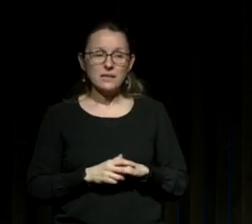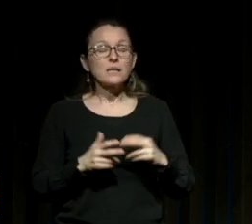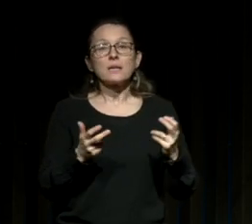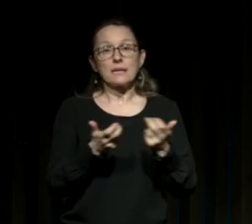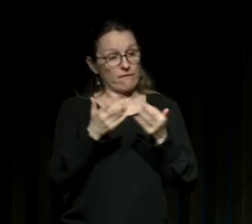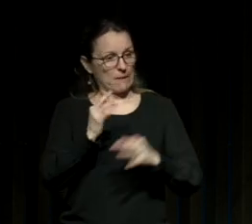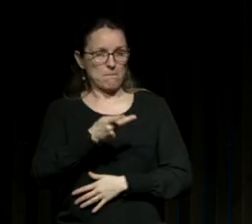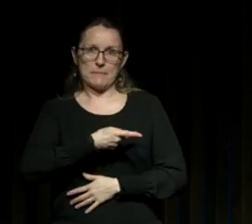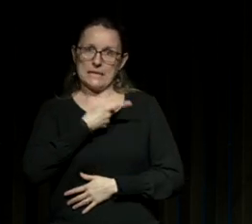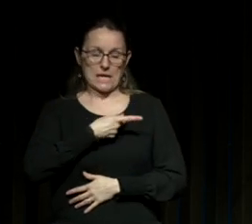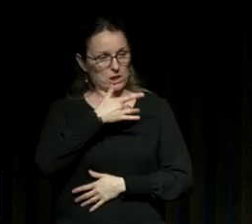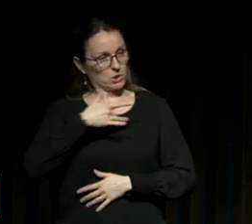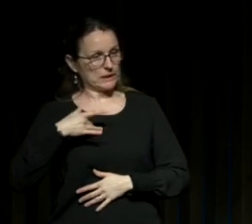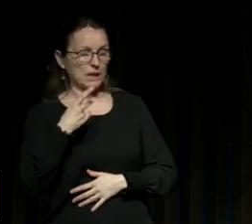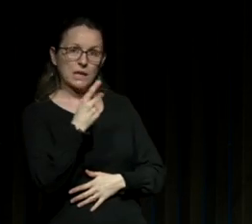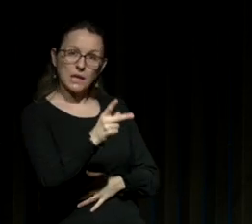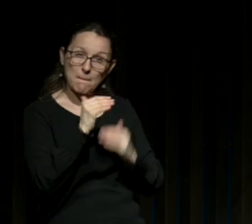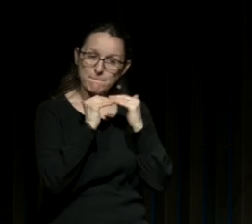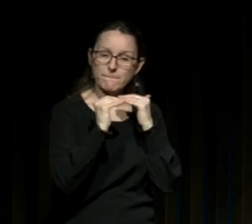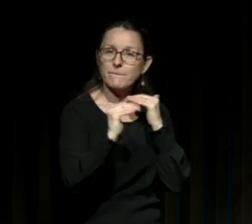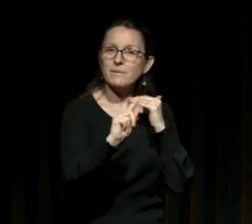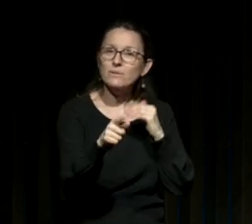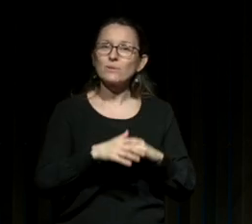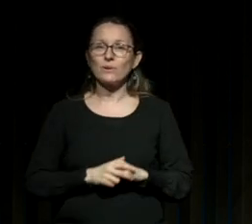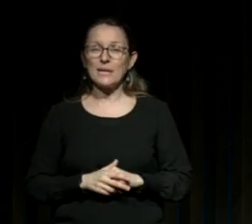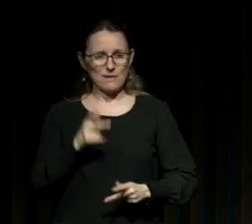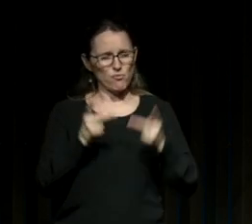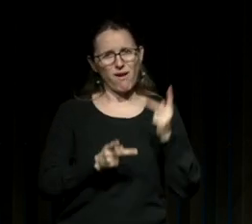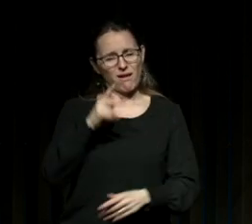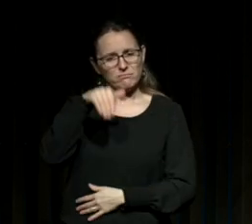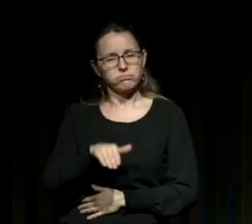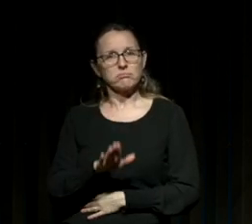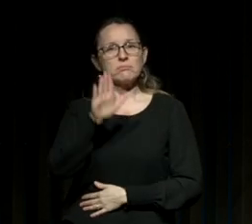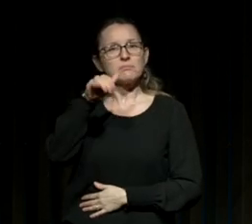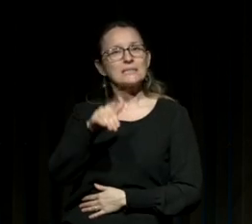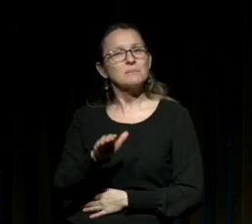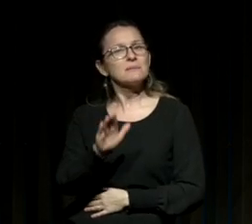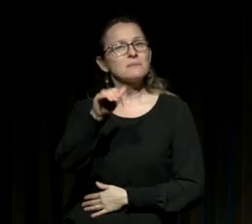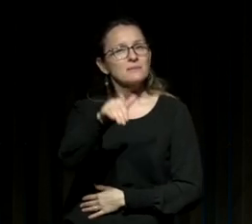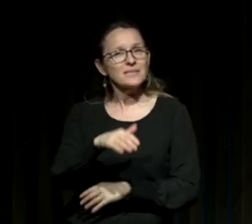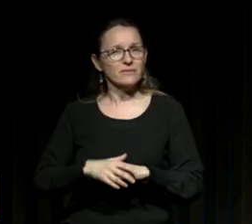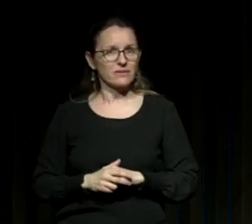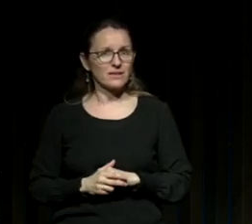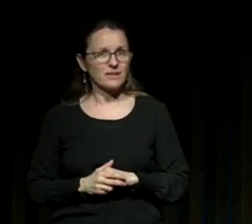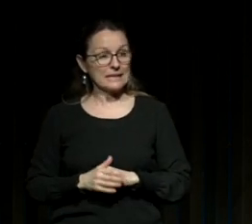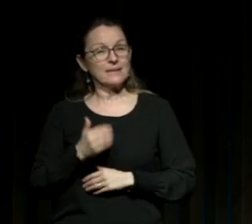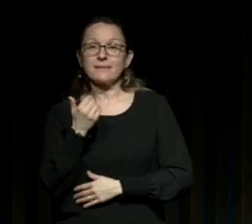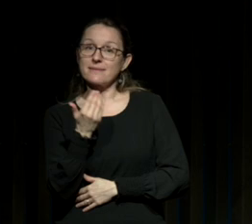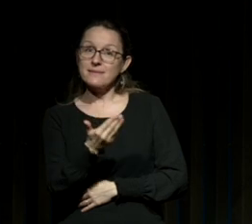médical et puis il va y avoir des des variations de poids et cette trajectoire la cette histoire